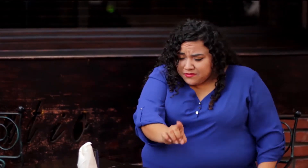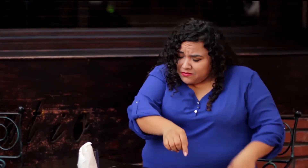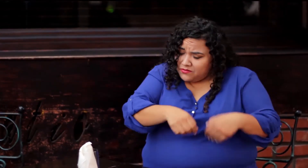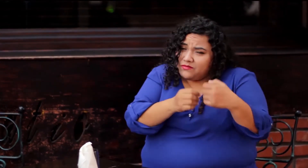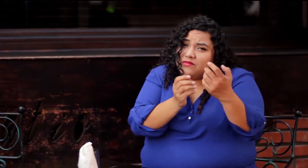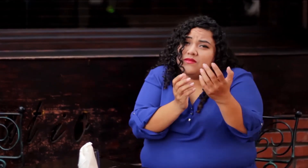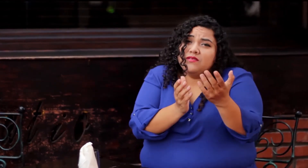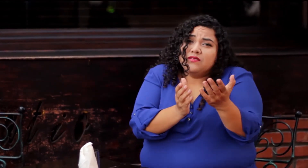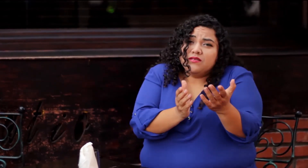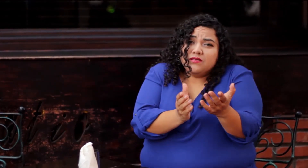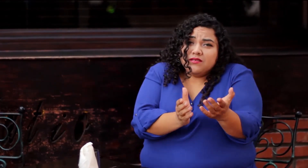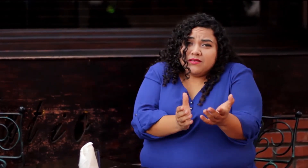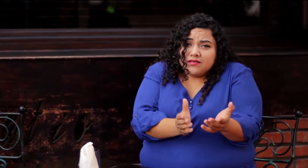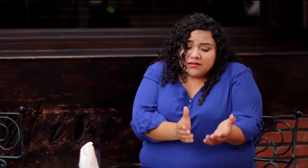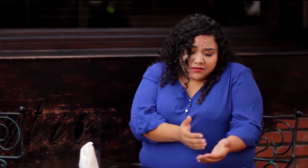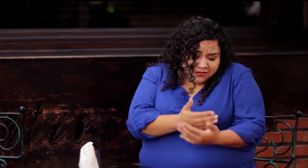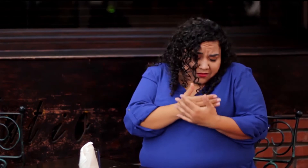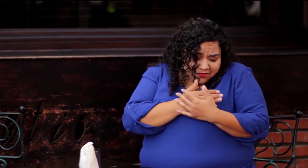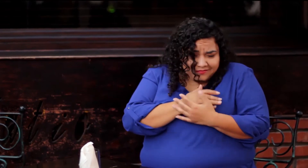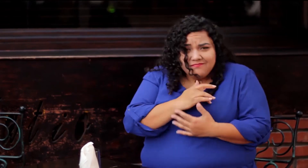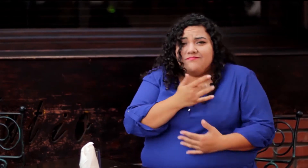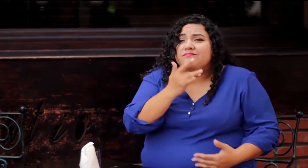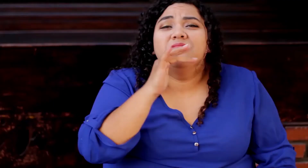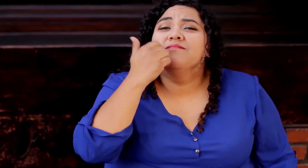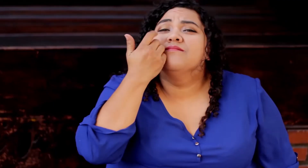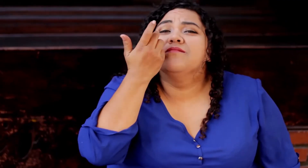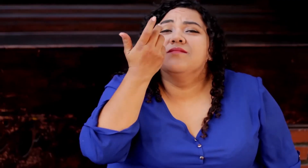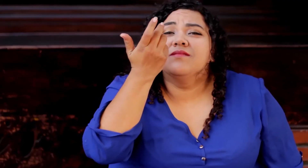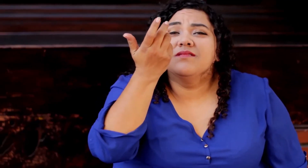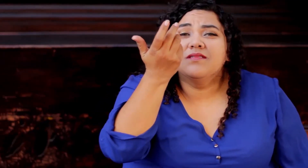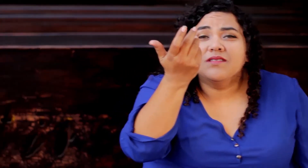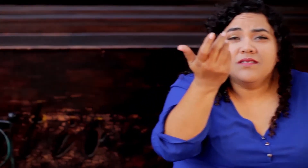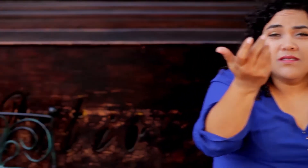porque tu eres, de quien quiero enamorarme